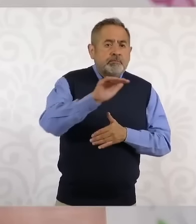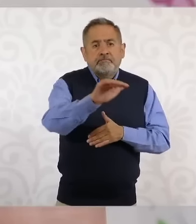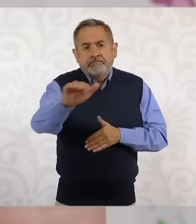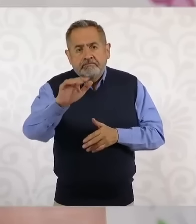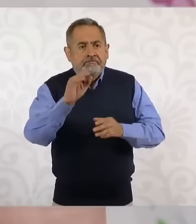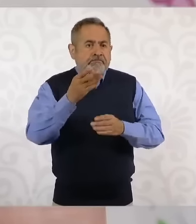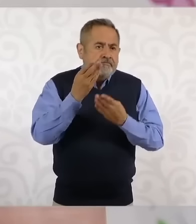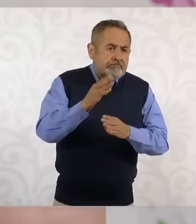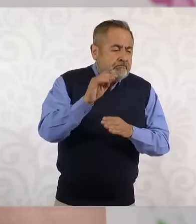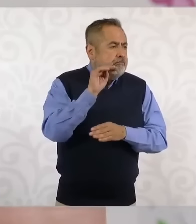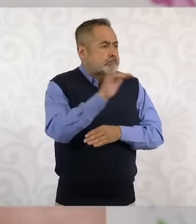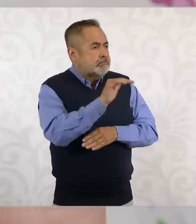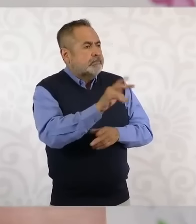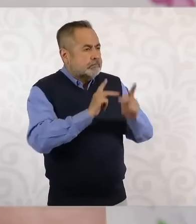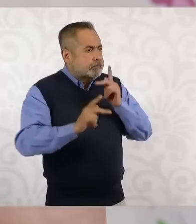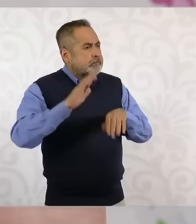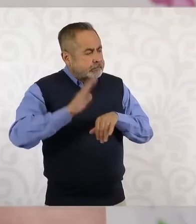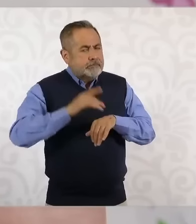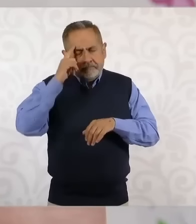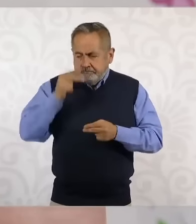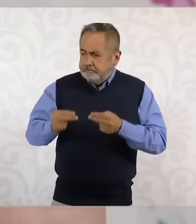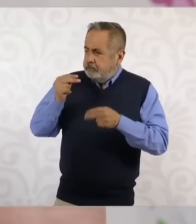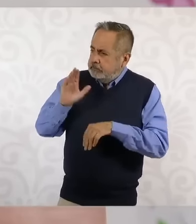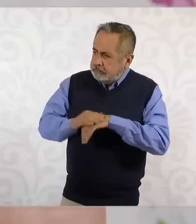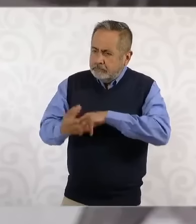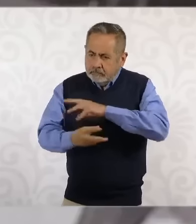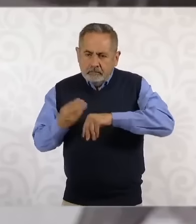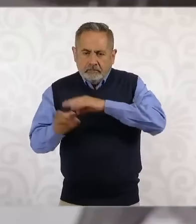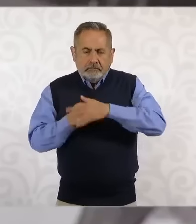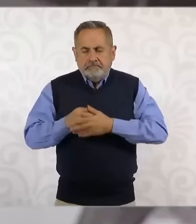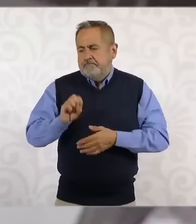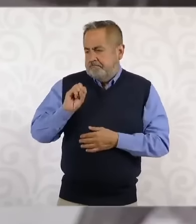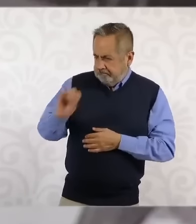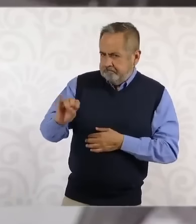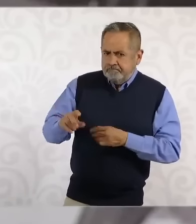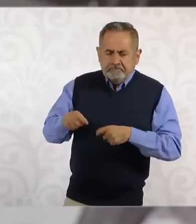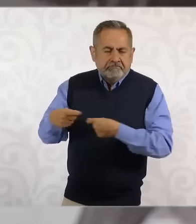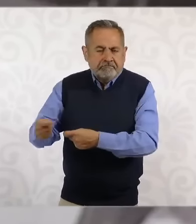productivas y nuevas fuentes de financiamiento. Además de atender una demanda social legítima,